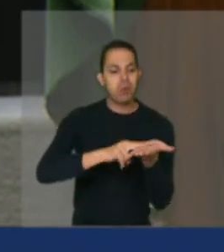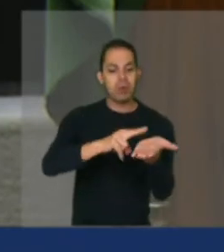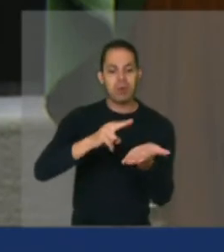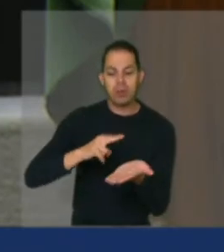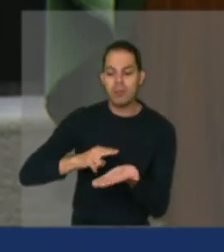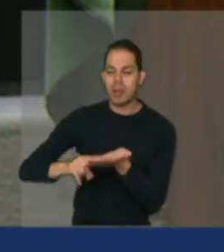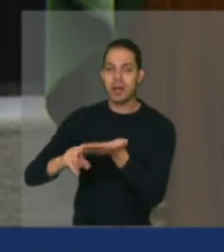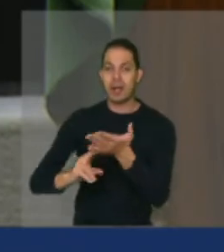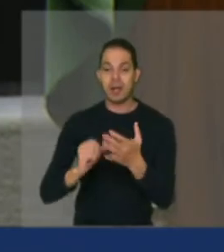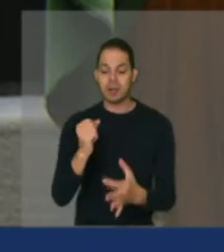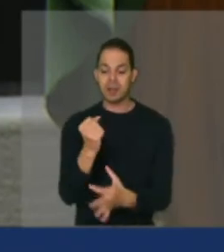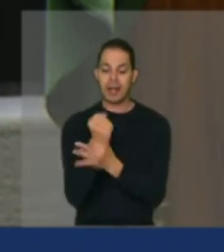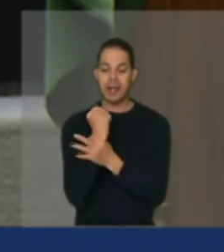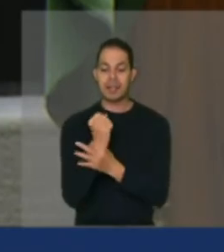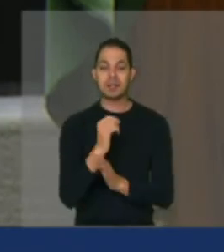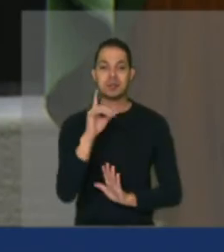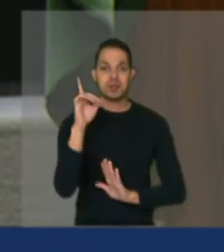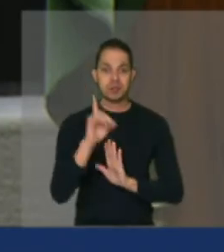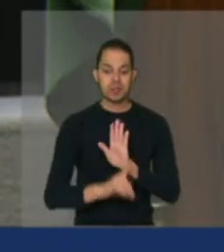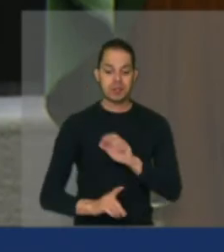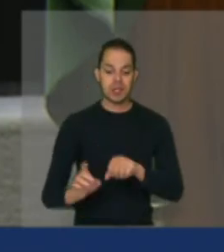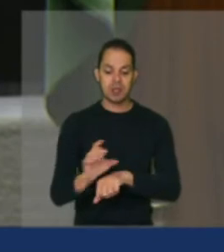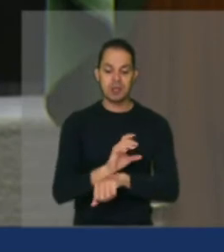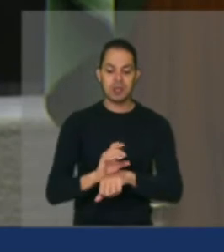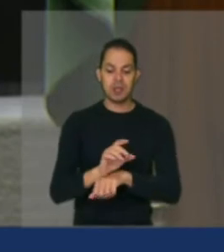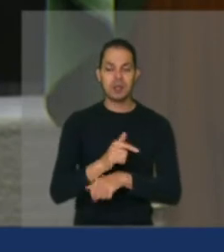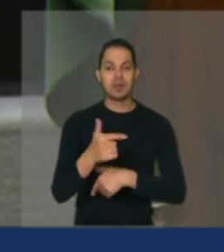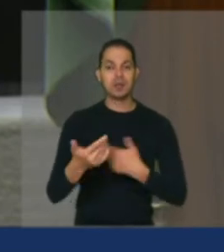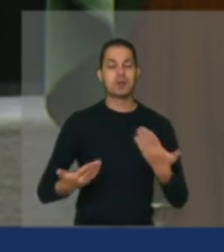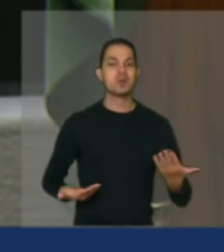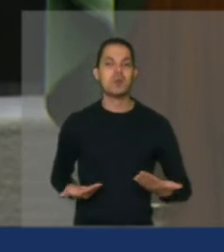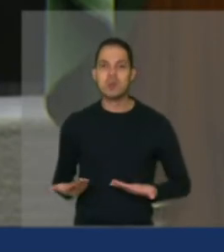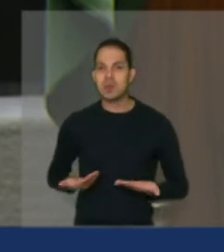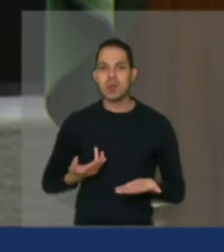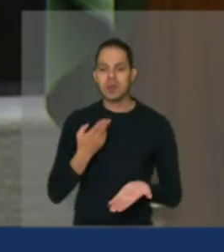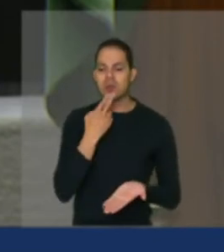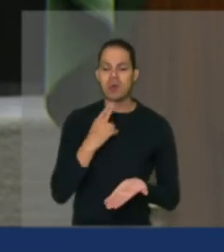CONSTITUCIONAL DESSE SERVIÇO? [SOA A CAMPAINHA]. ENTÃO, SENHOR PRESIDENTE, EU QUERO